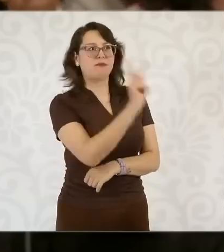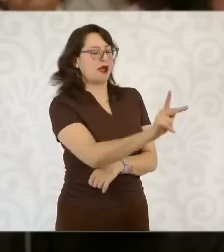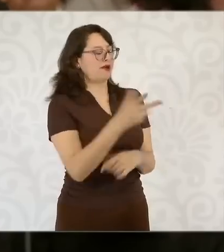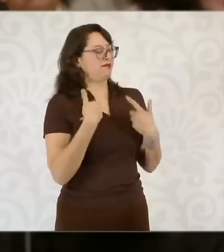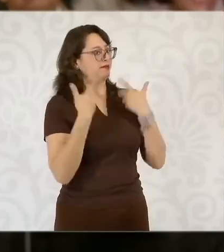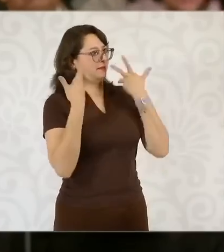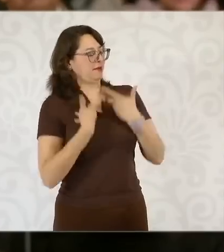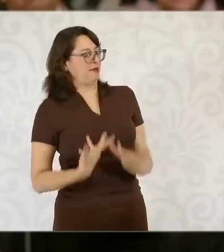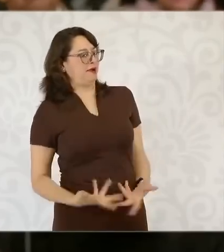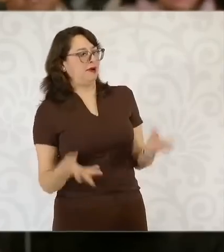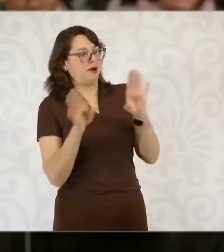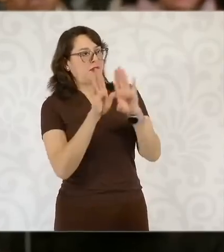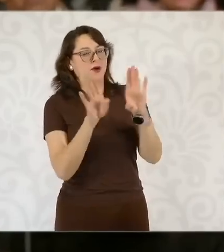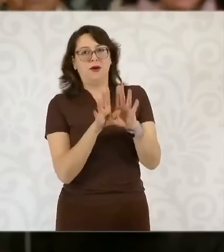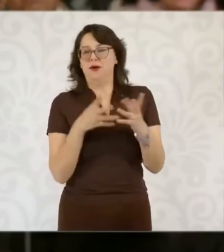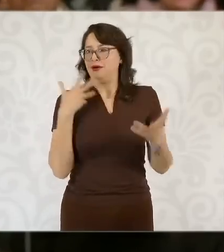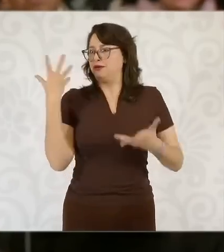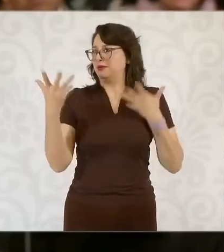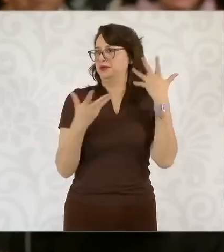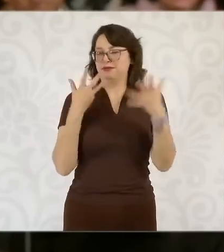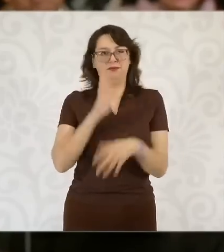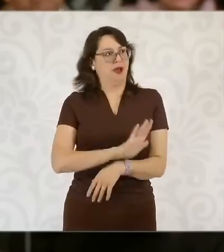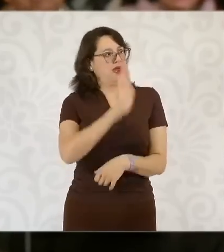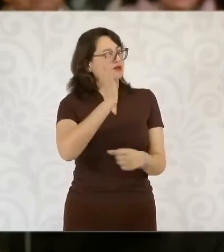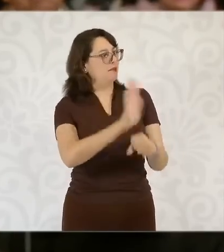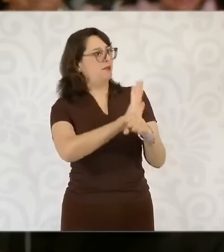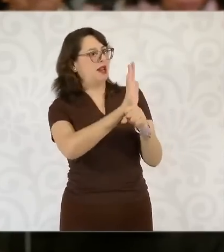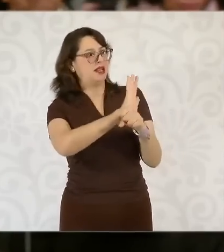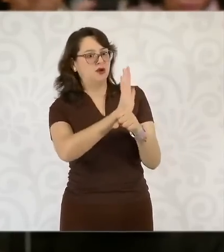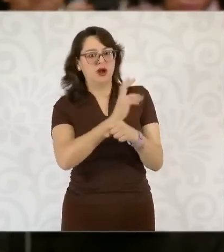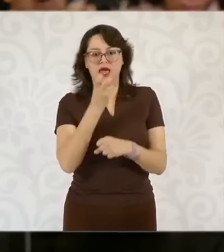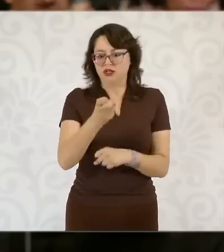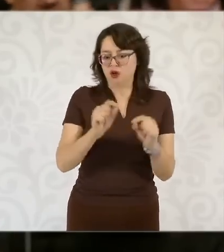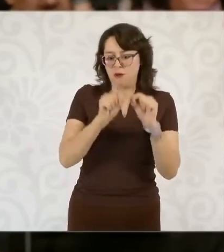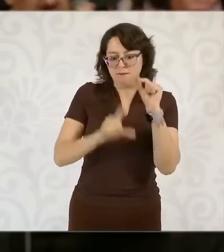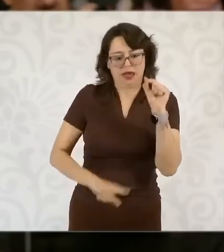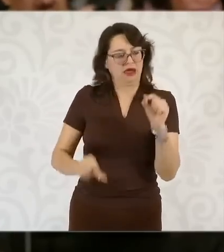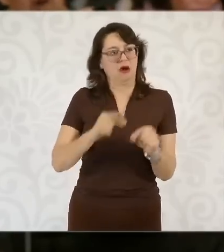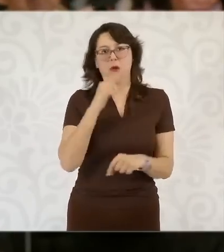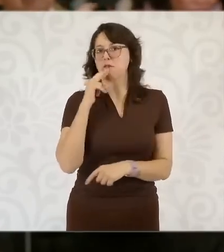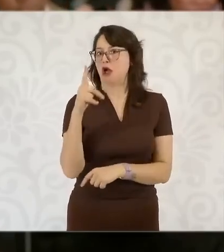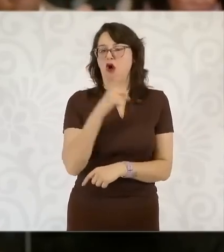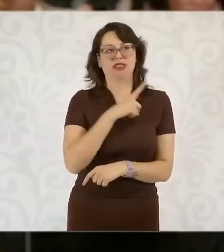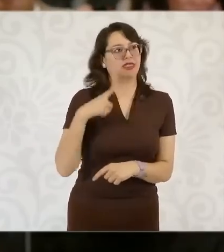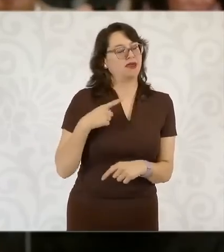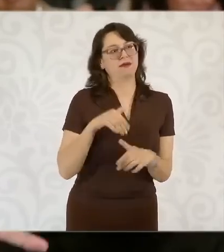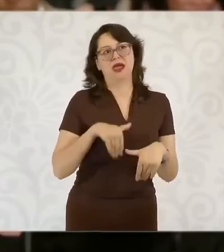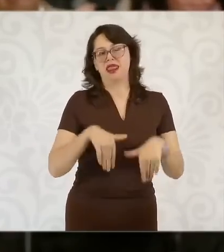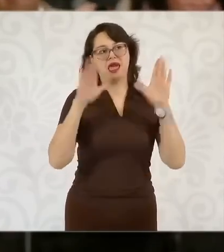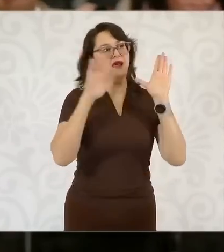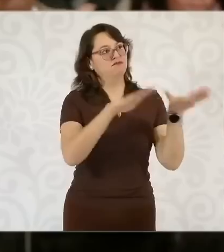tanta dependencia comercial con Estados Unidos Buscar acuerdos comerciales Europa está también